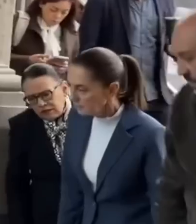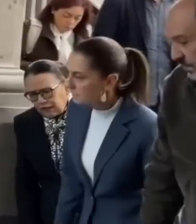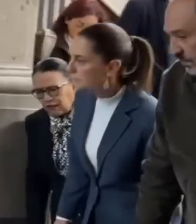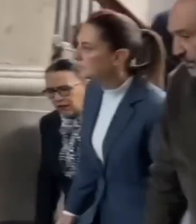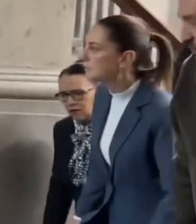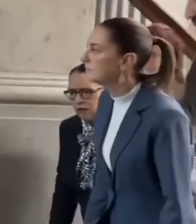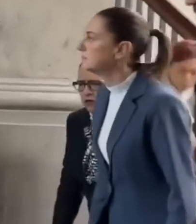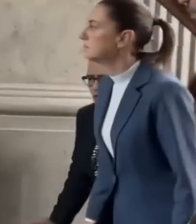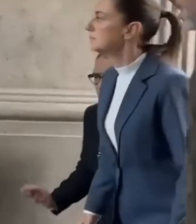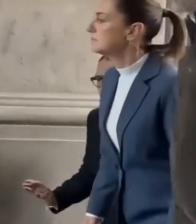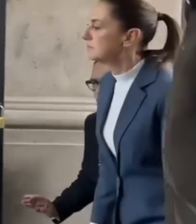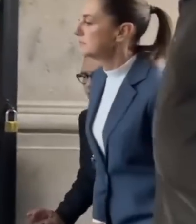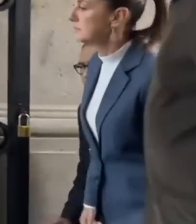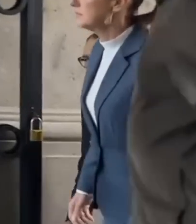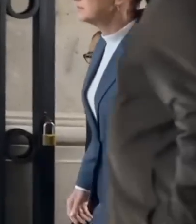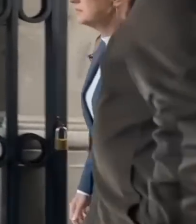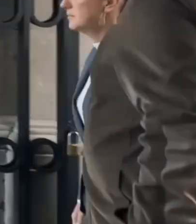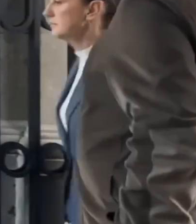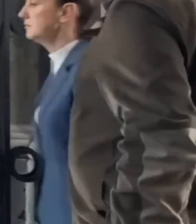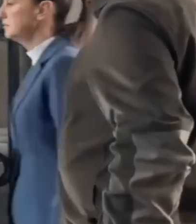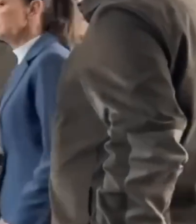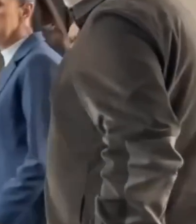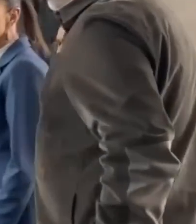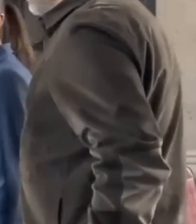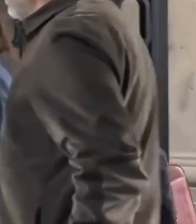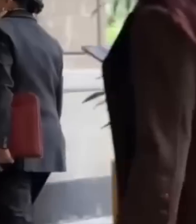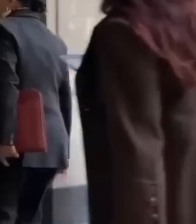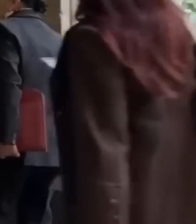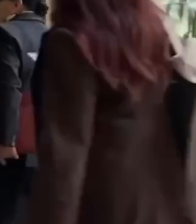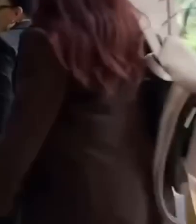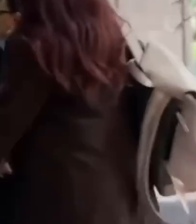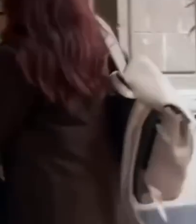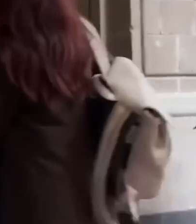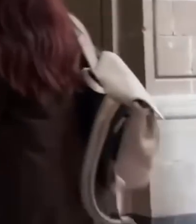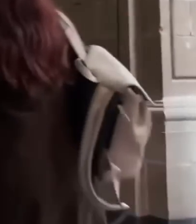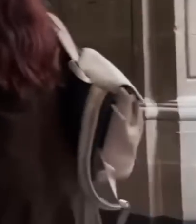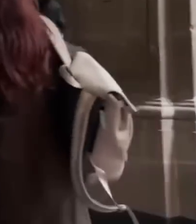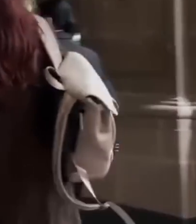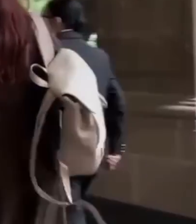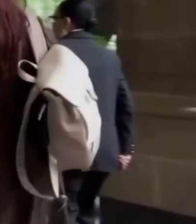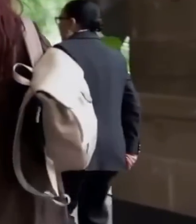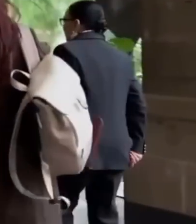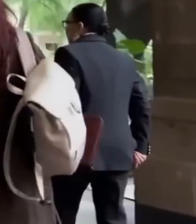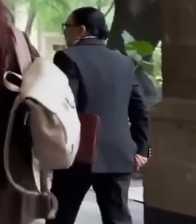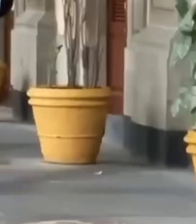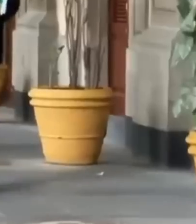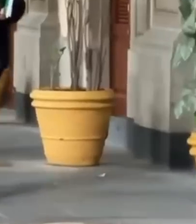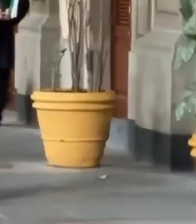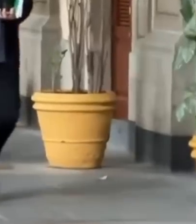la presidenta Claudia sham exhibe el montaje que realizaron los reporteros gringos en México mandó